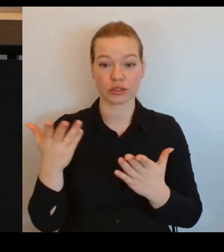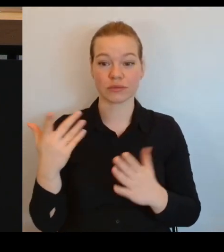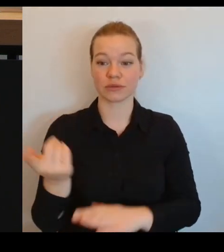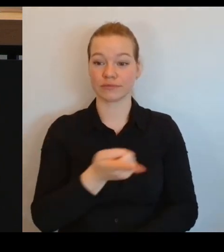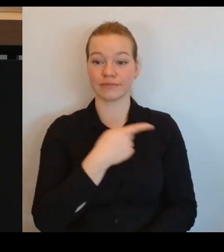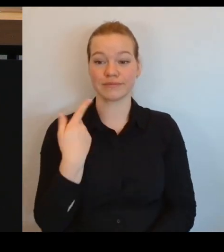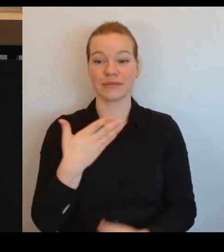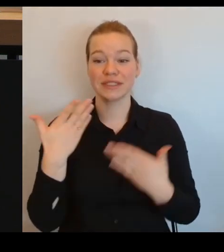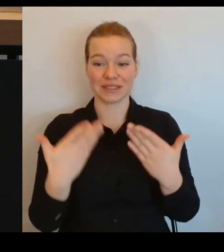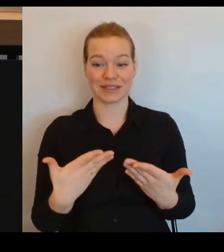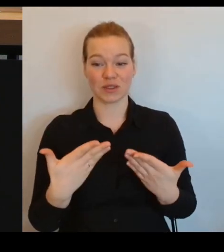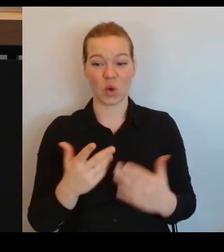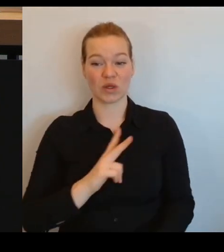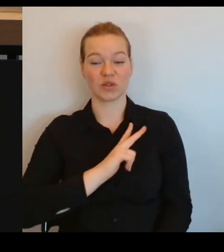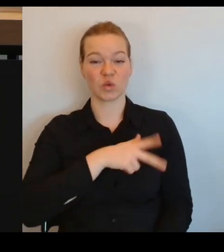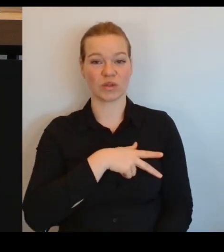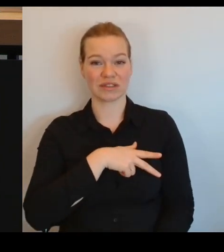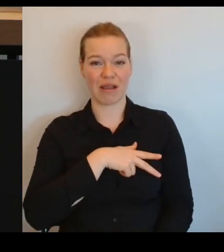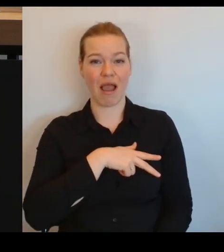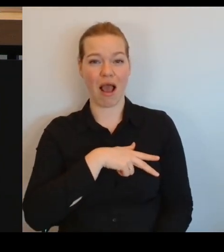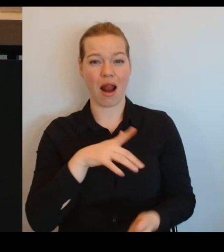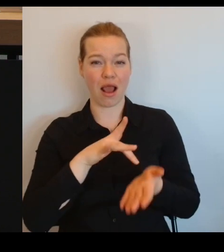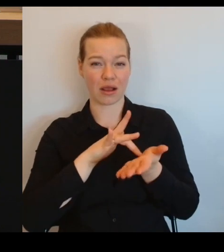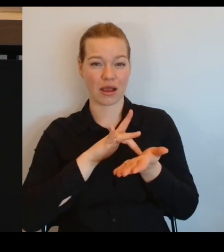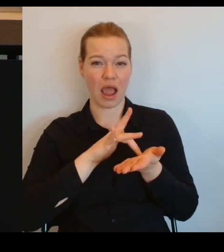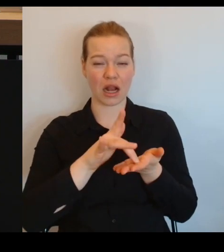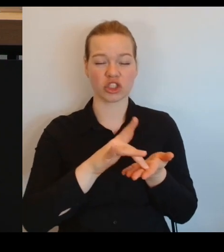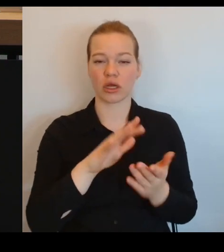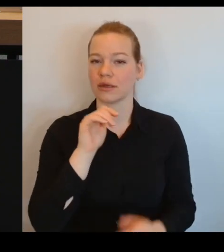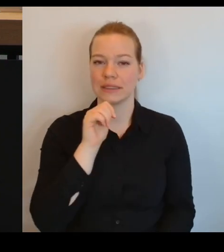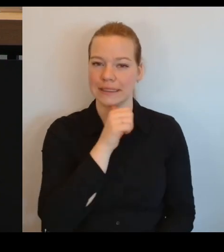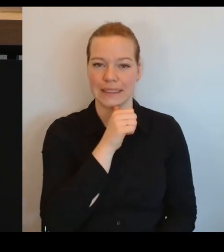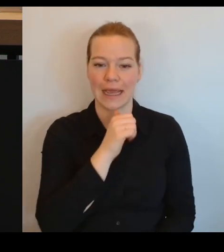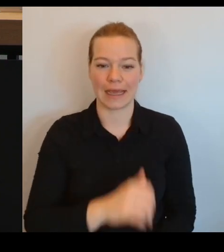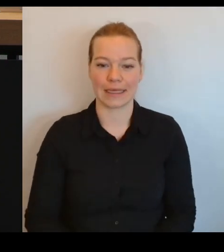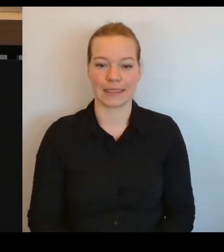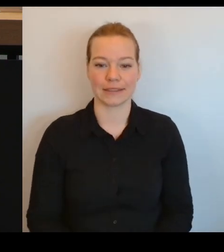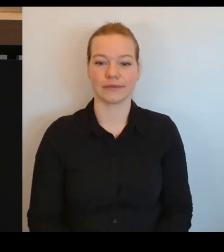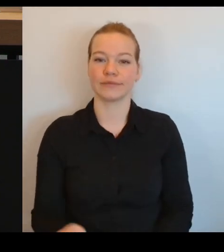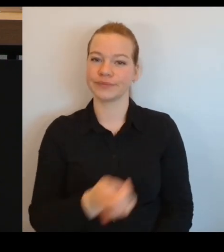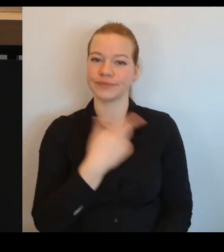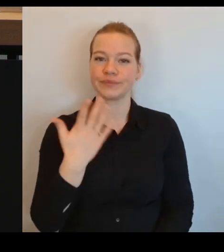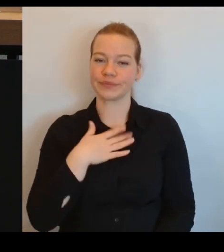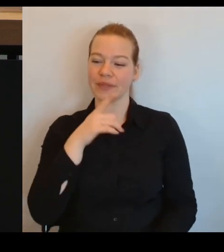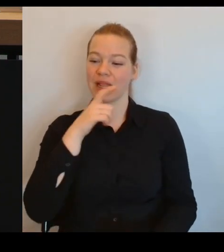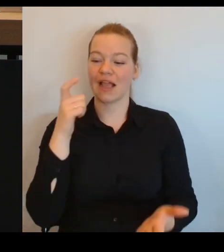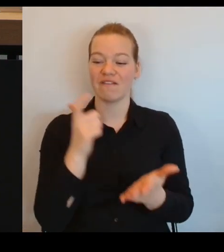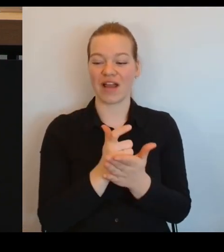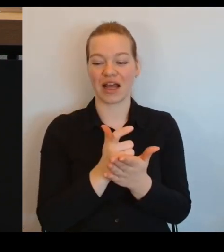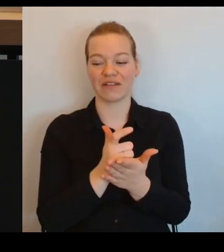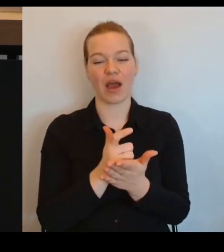Und trotzdem werden wir darauf hinwirken müssen, dass die Haushaltslage dieser Stadt hier wieder ins Lot gerät.